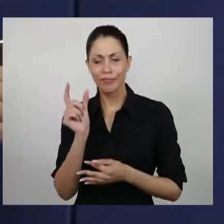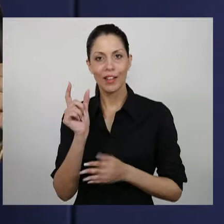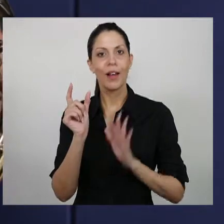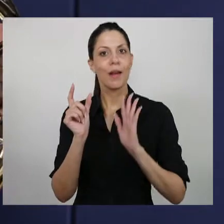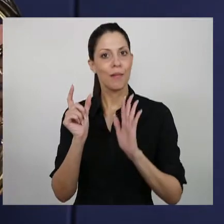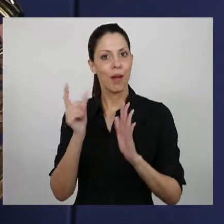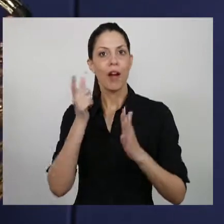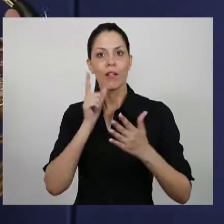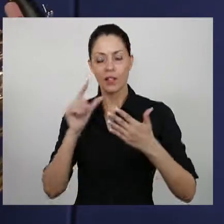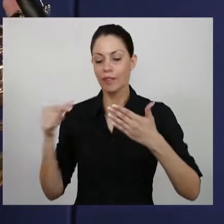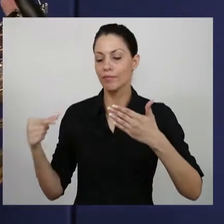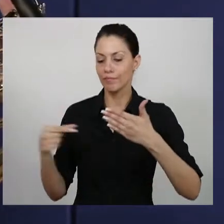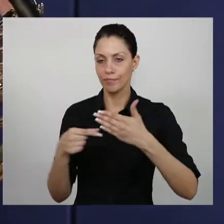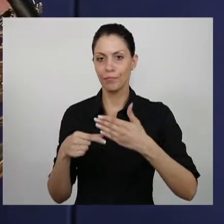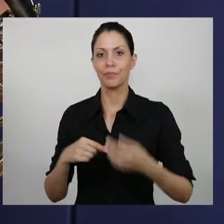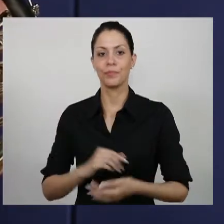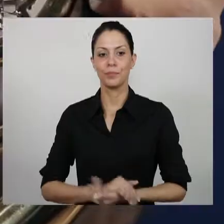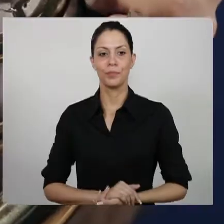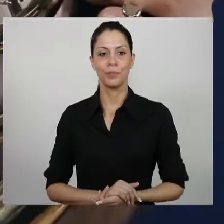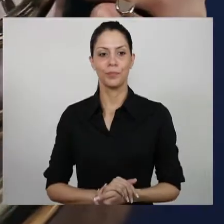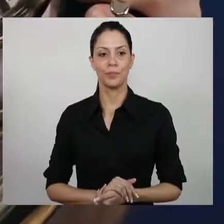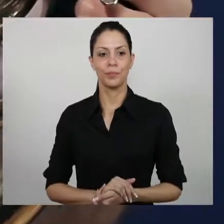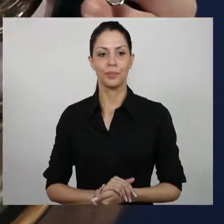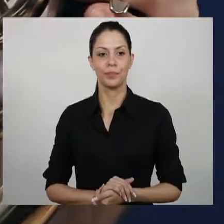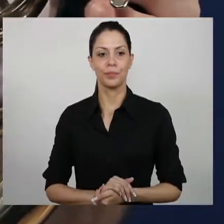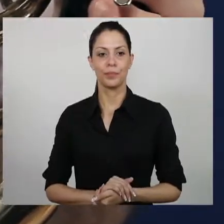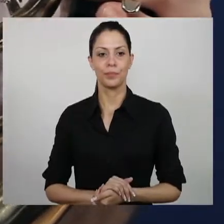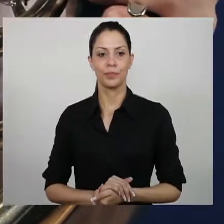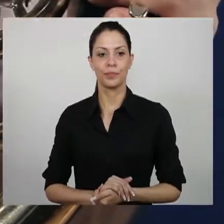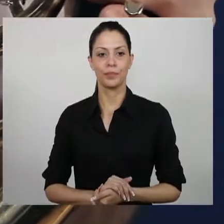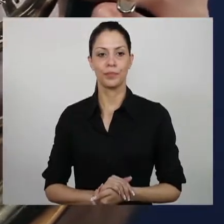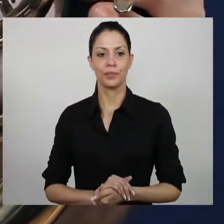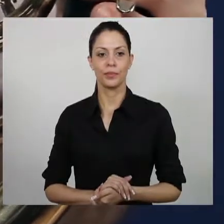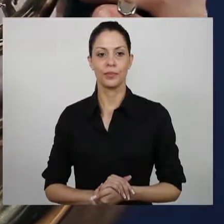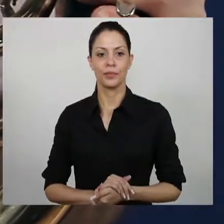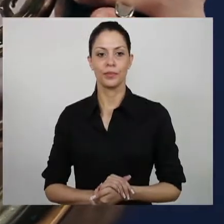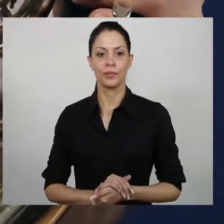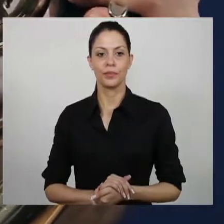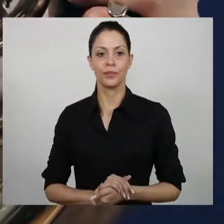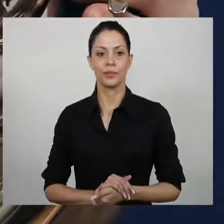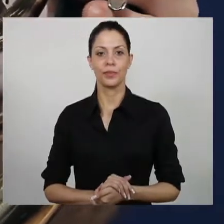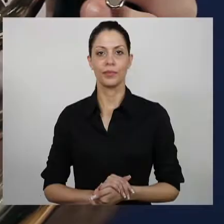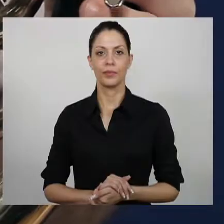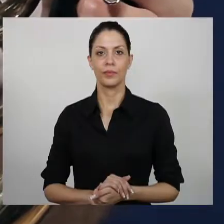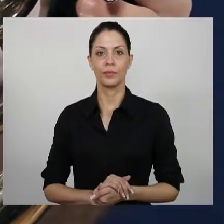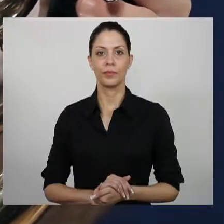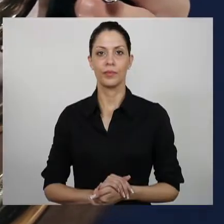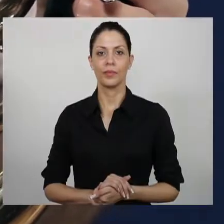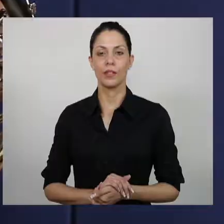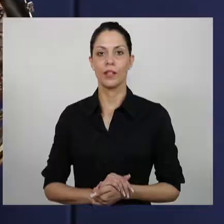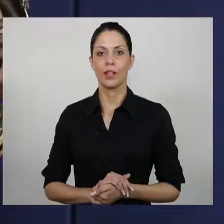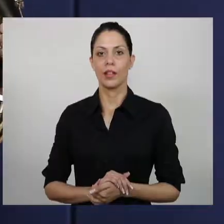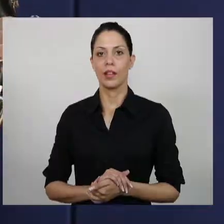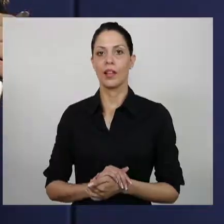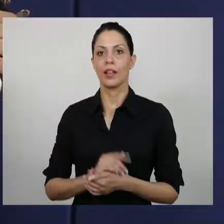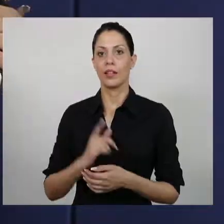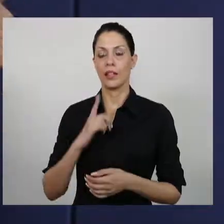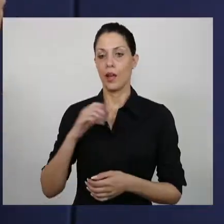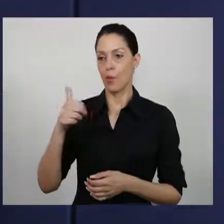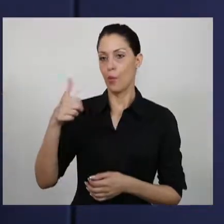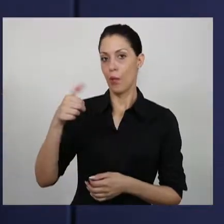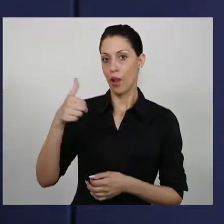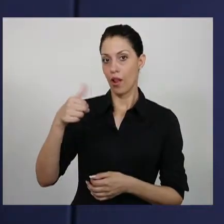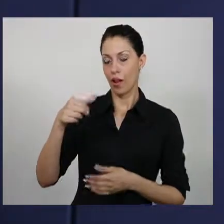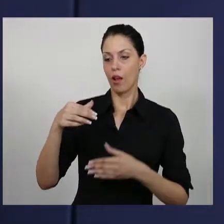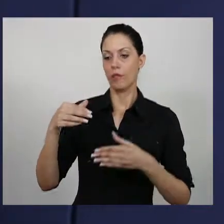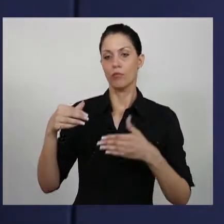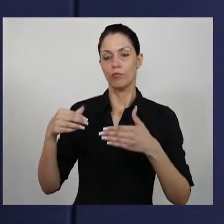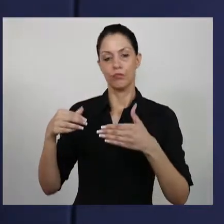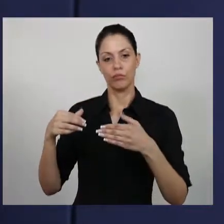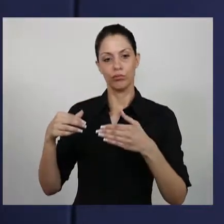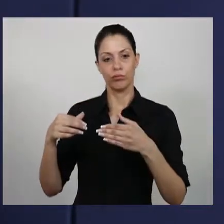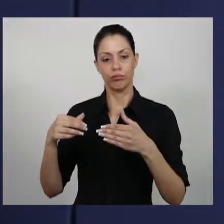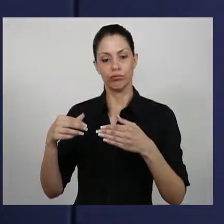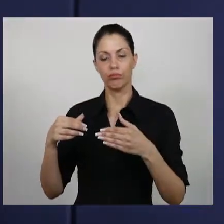Simplesmente essa pecinha, eu coloco ela aqui, e com essa chave que eu tenho no polegar eu